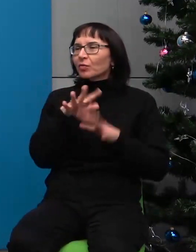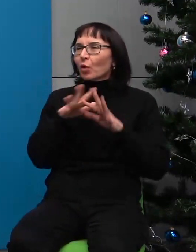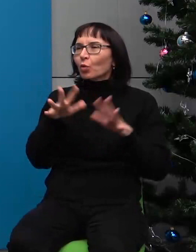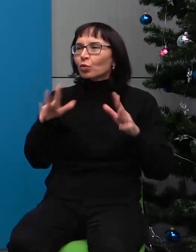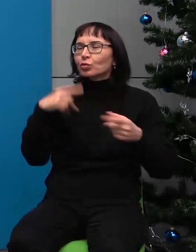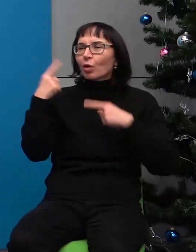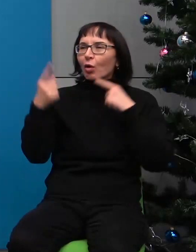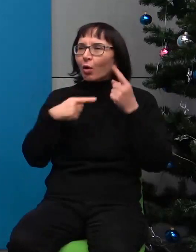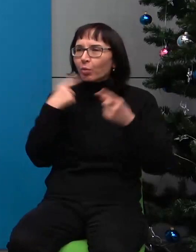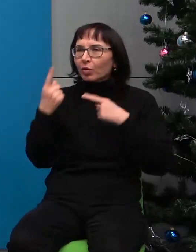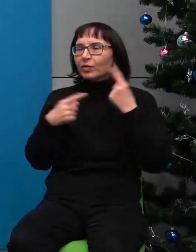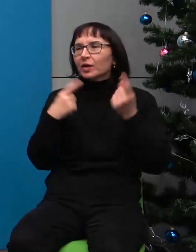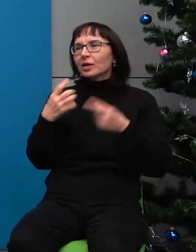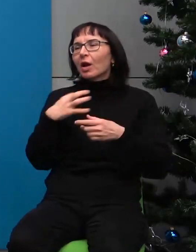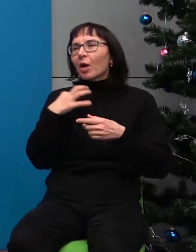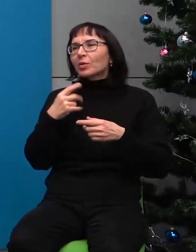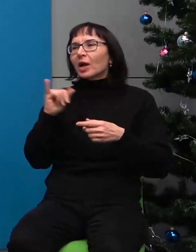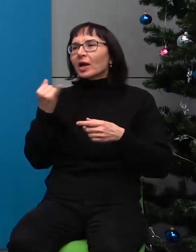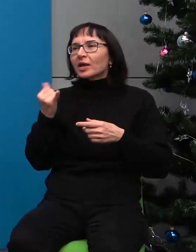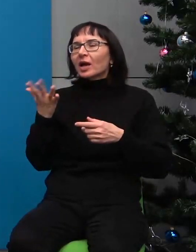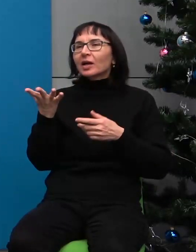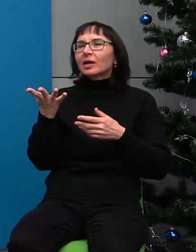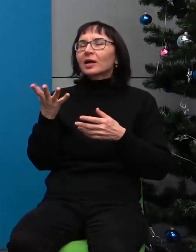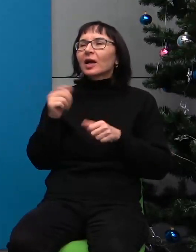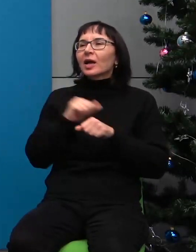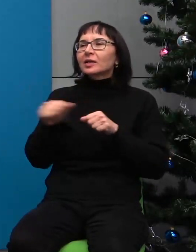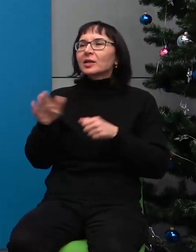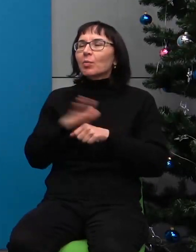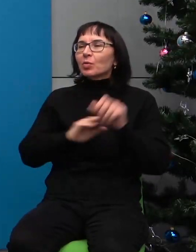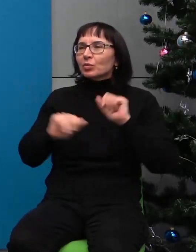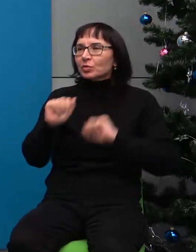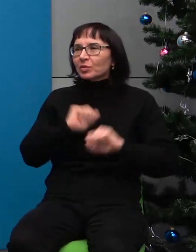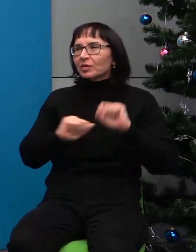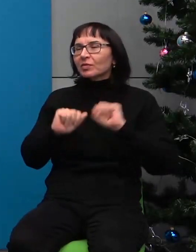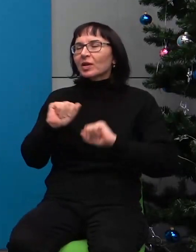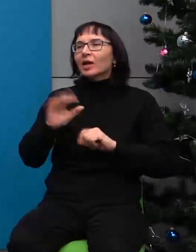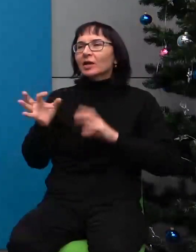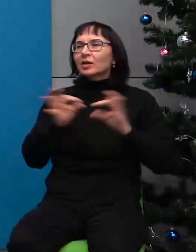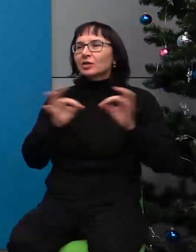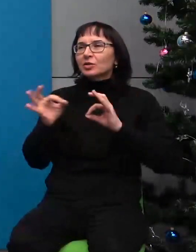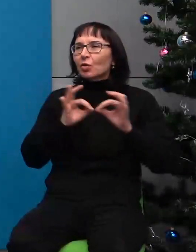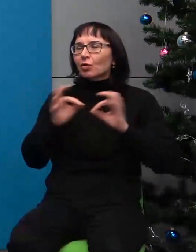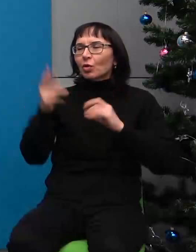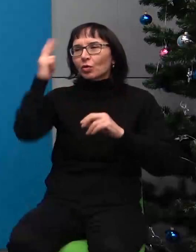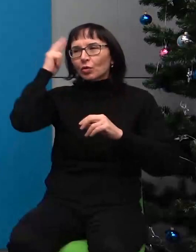bez względu na to, jakimi zesłami historię odbieramy. Jeśli chodzi o Feliksa Landau,